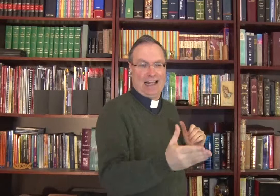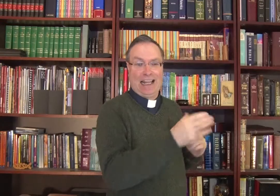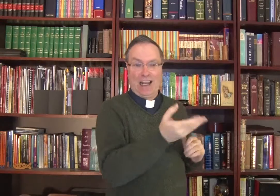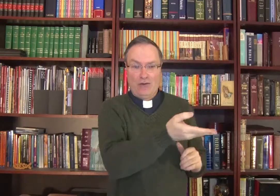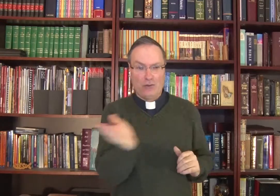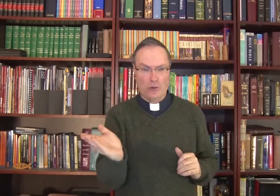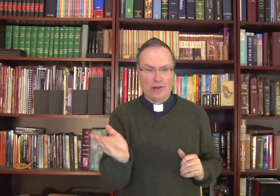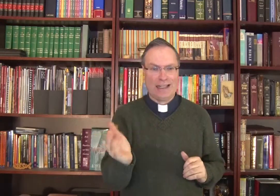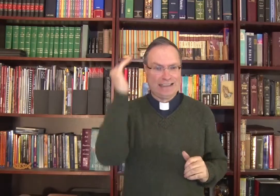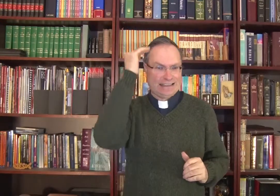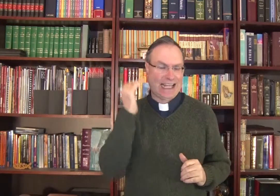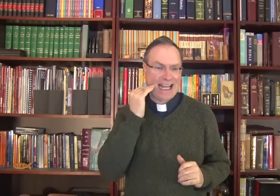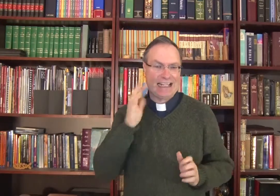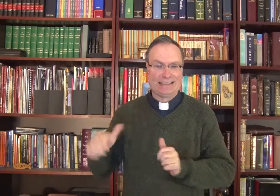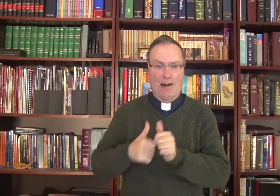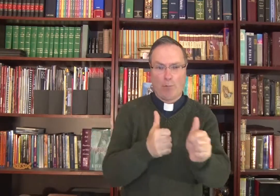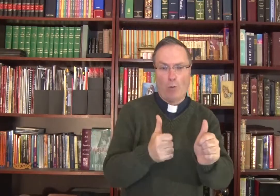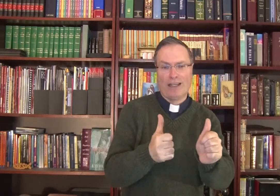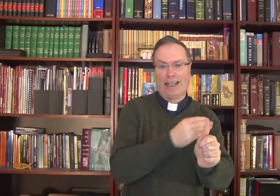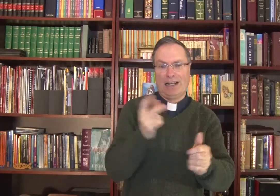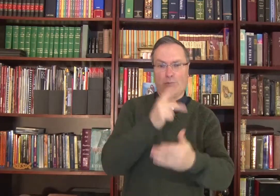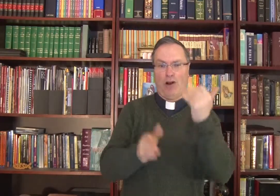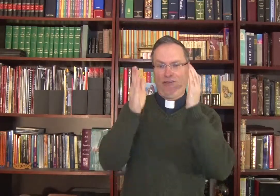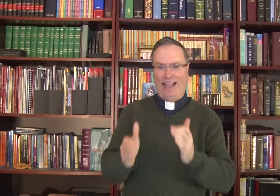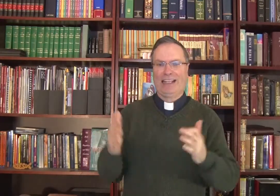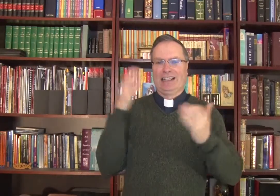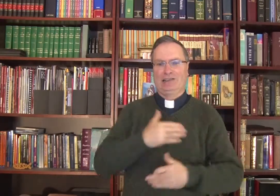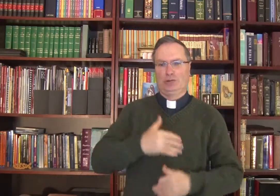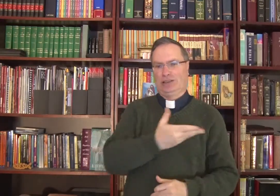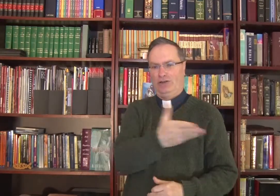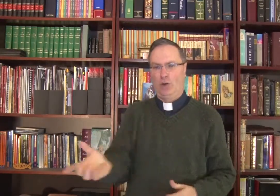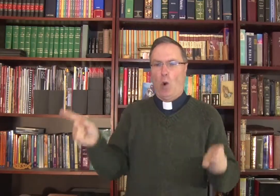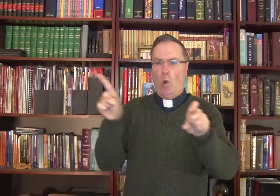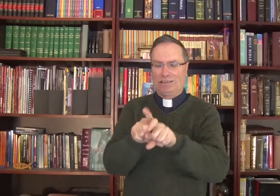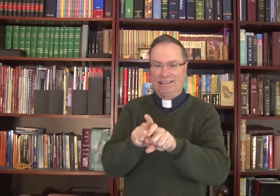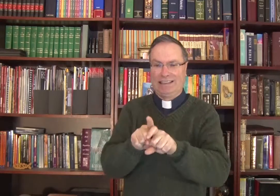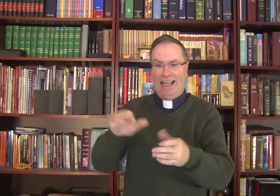Et vous, les saints, les apôtres et les prophètes, réjouissez-vous aussi,